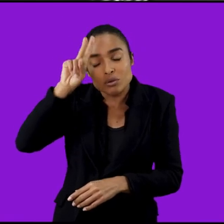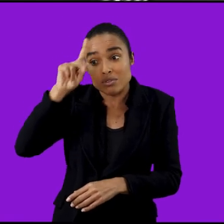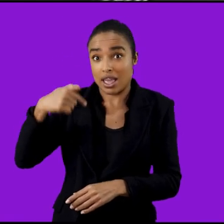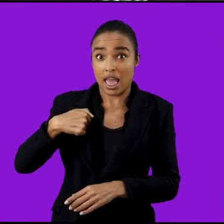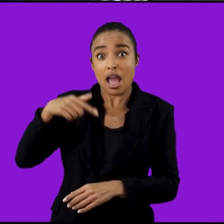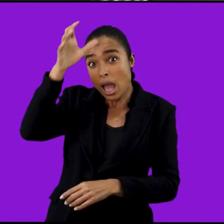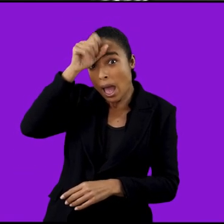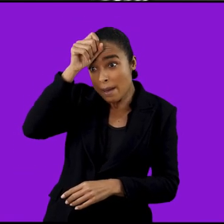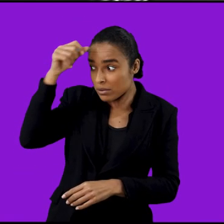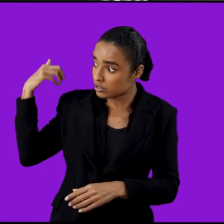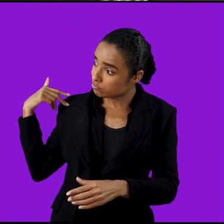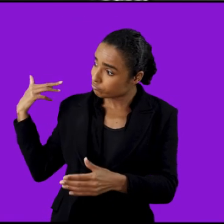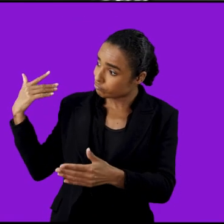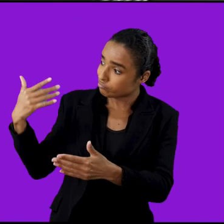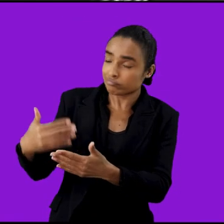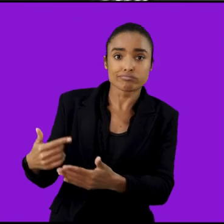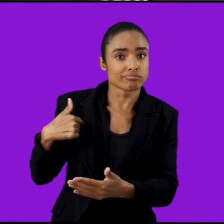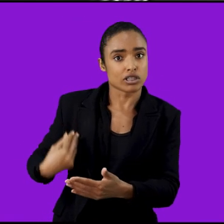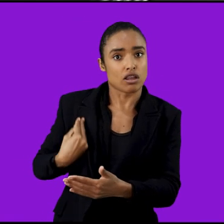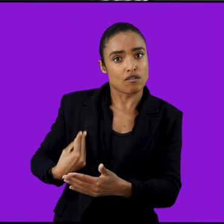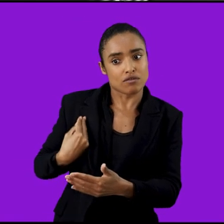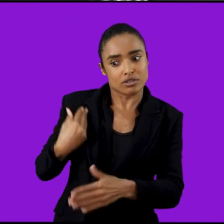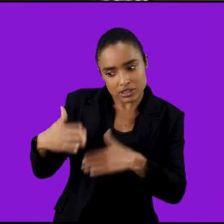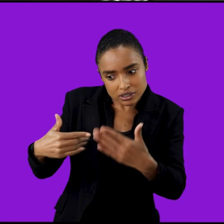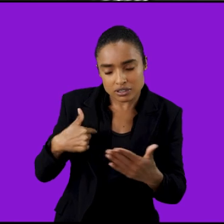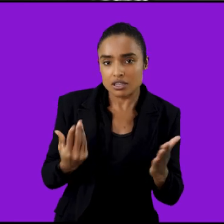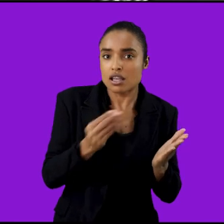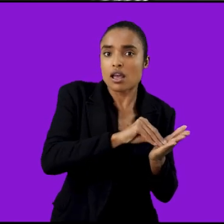na minha trajetória e que é uma das coisas que a gente até incorporou como metodologia